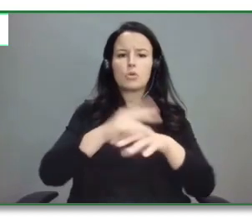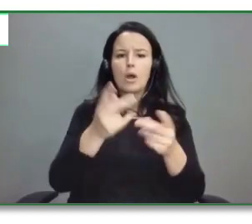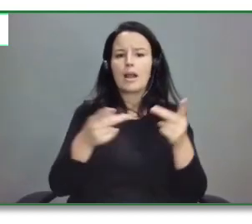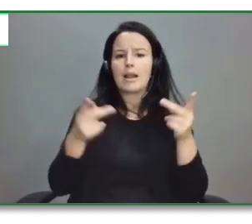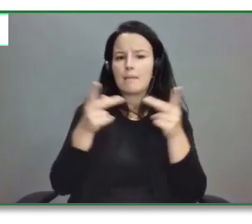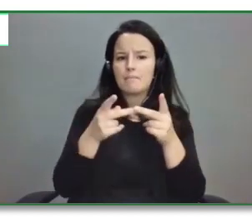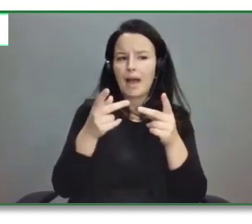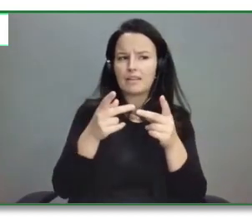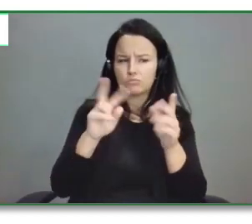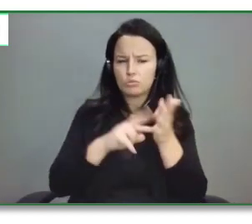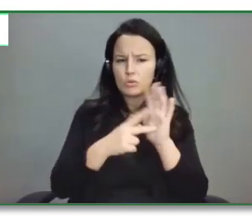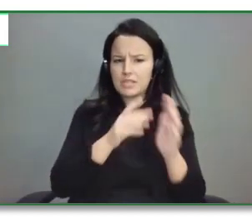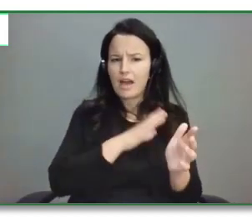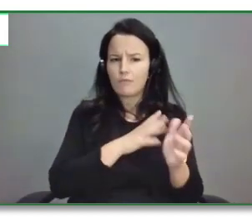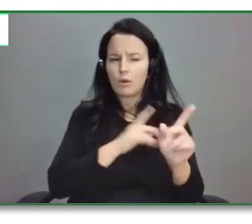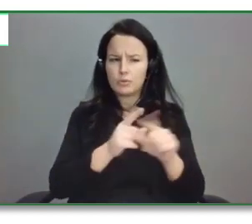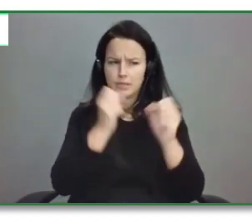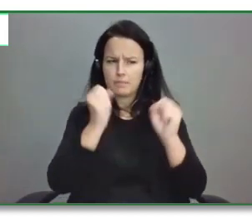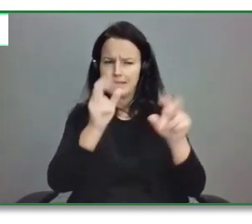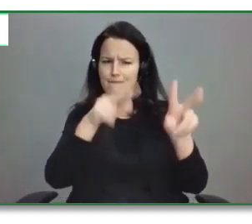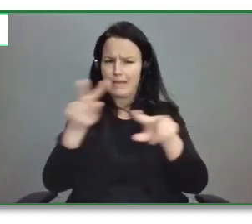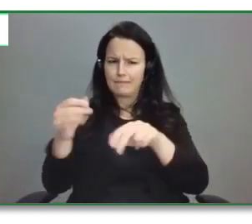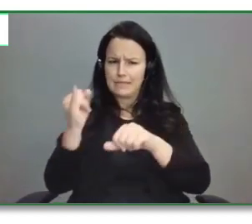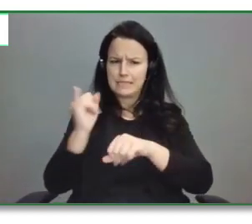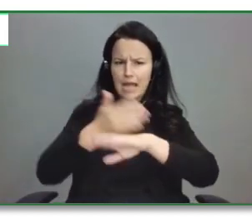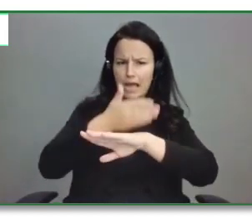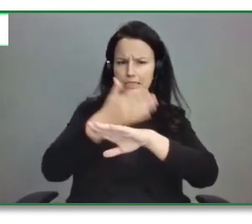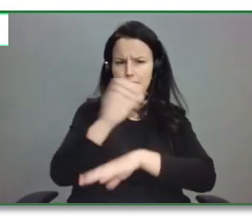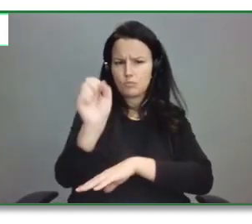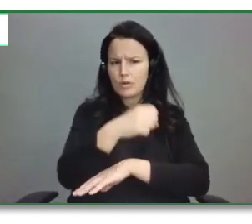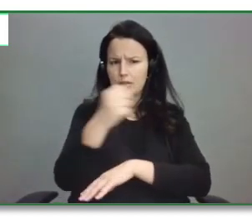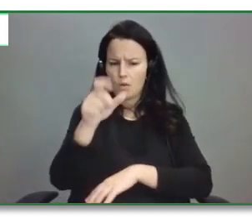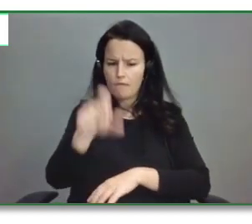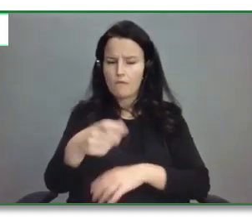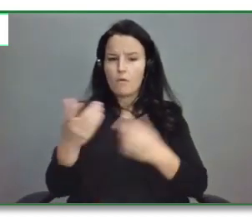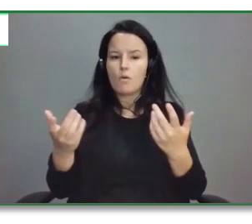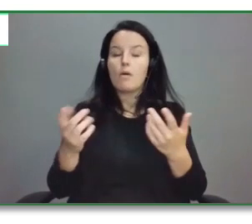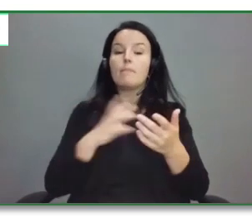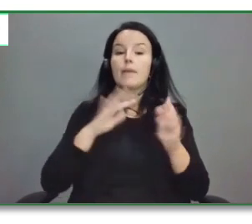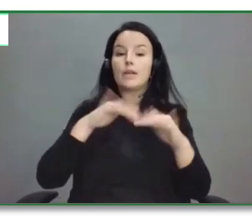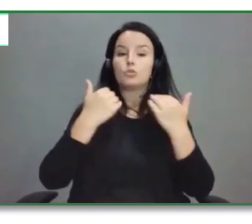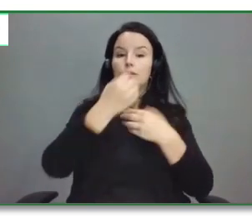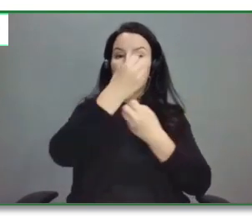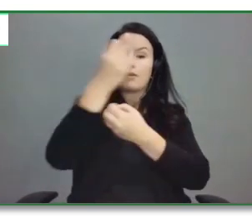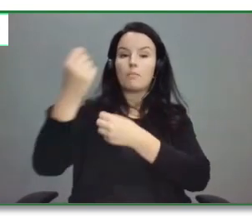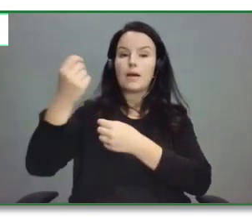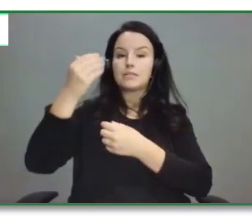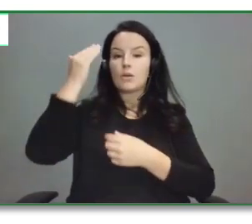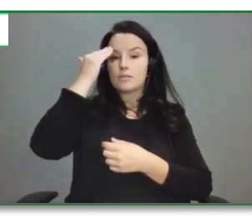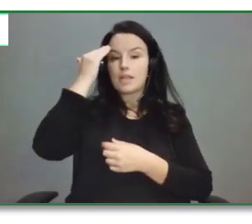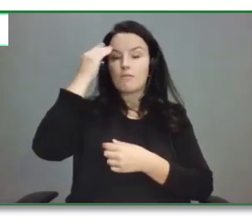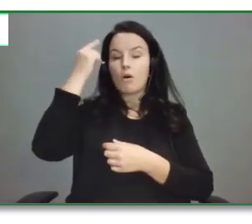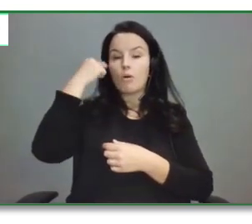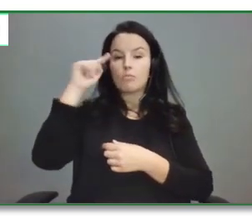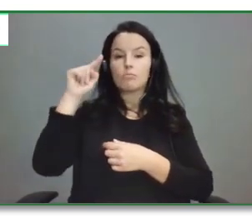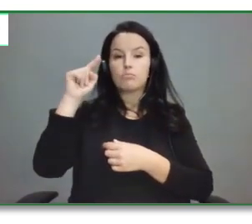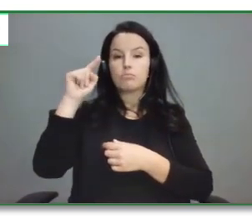pouvoir vérifier cette accessibilité mais l'information qui nécessitait pour